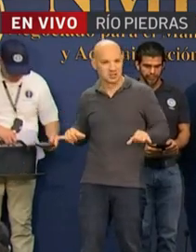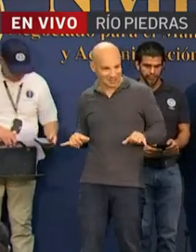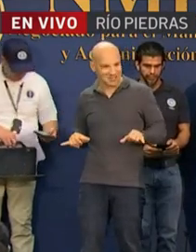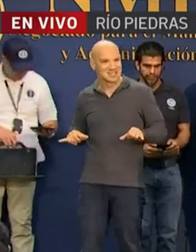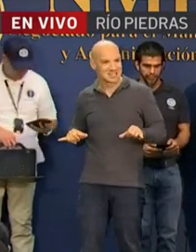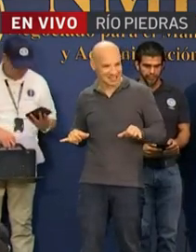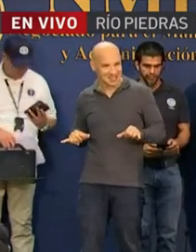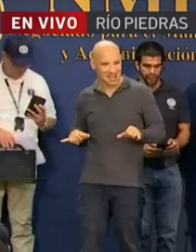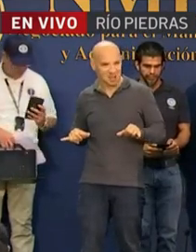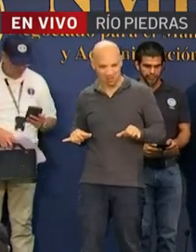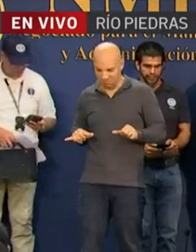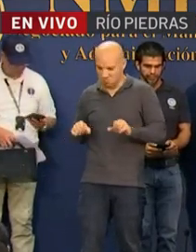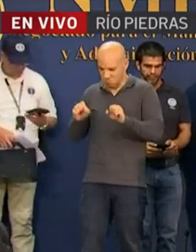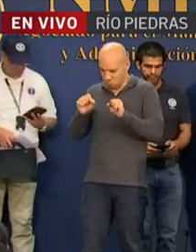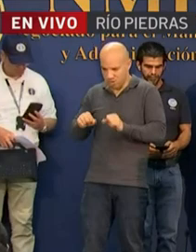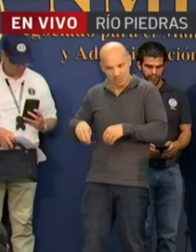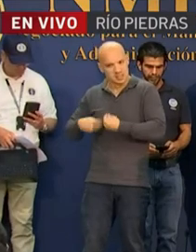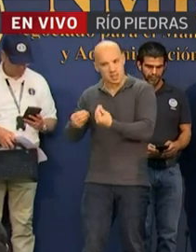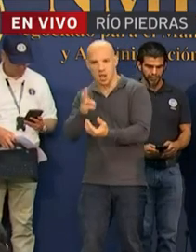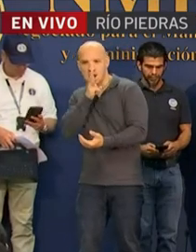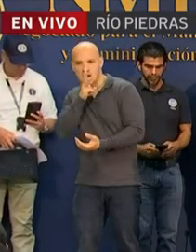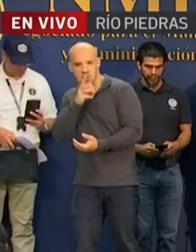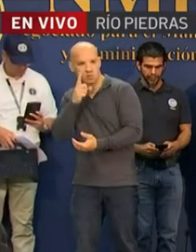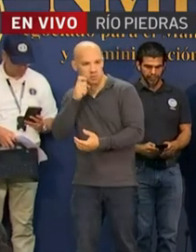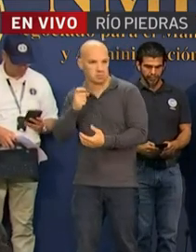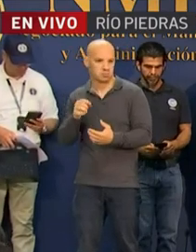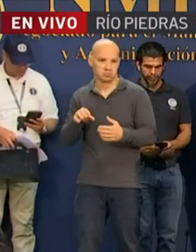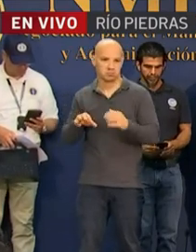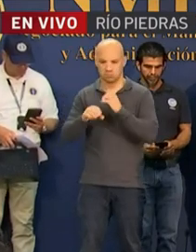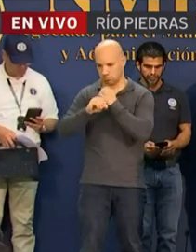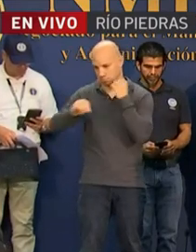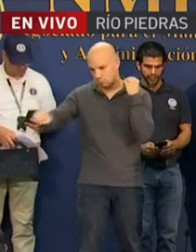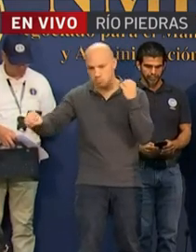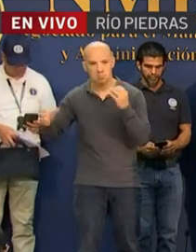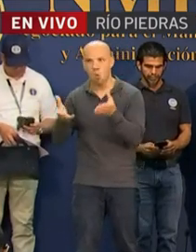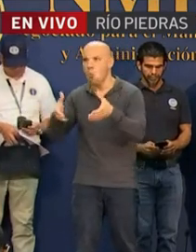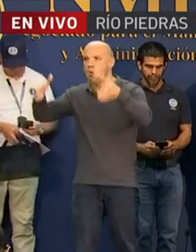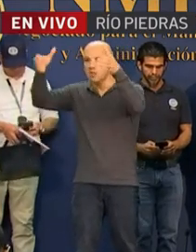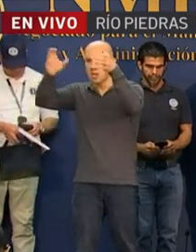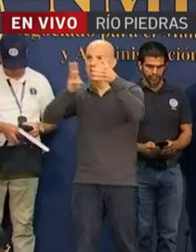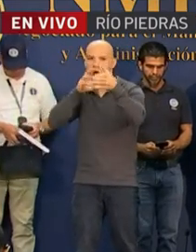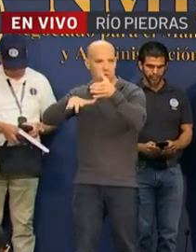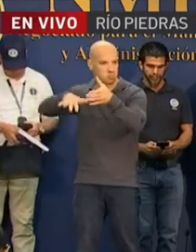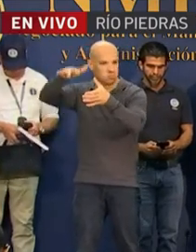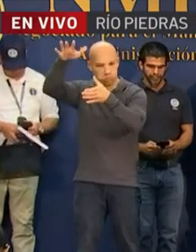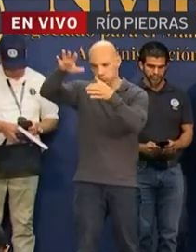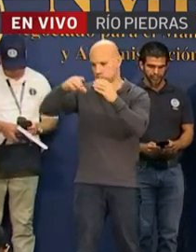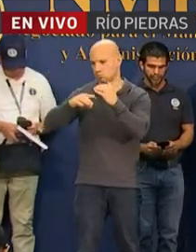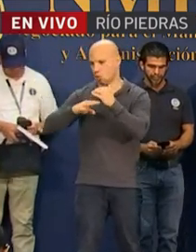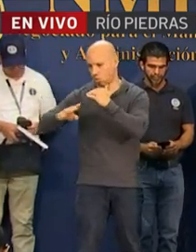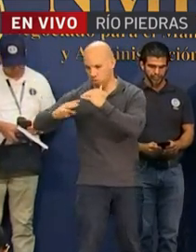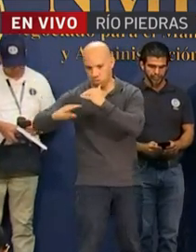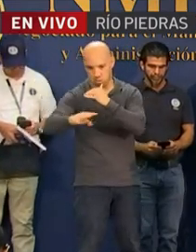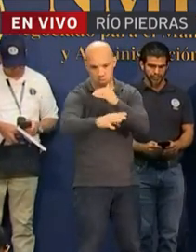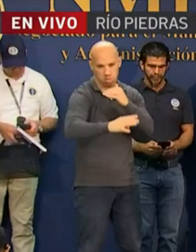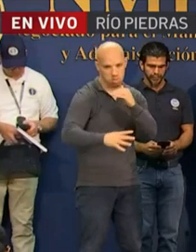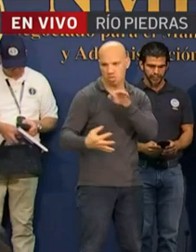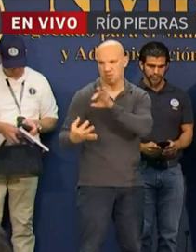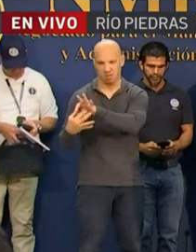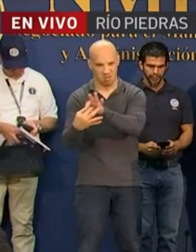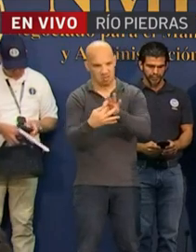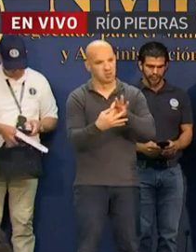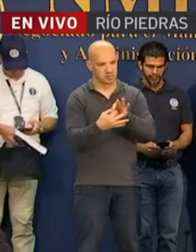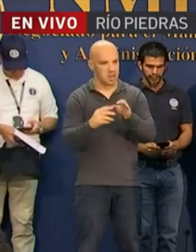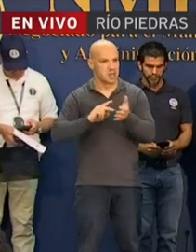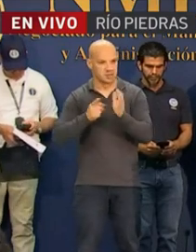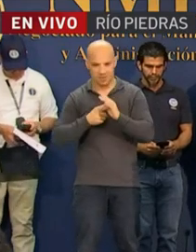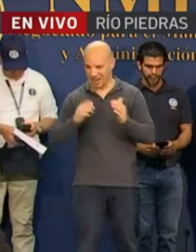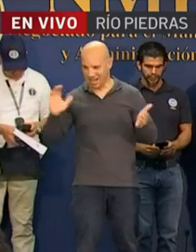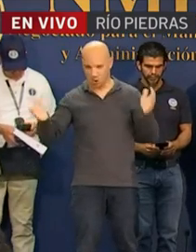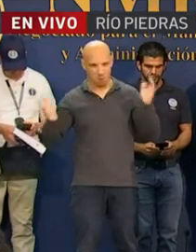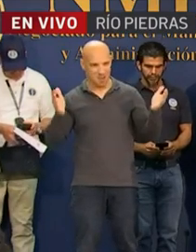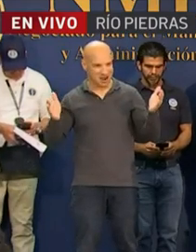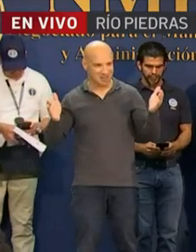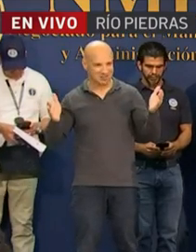TENER 1 FALLA AHORA Y TODAVÍA